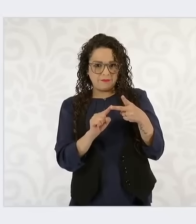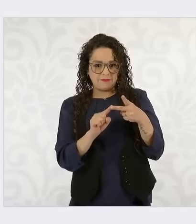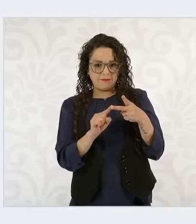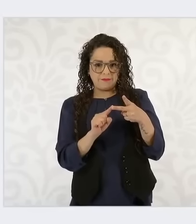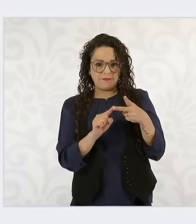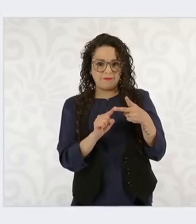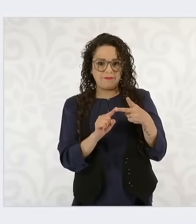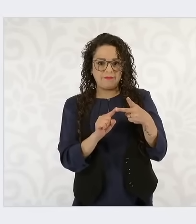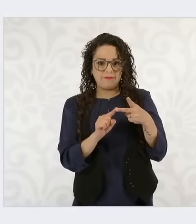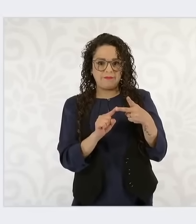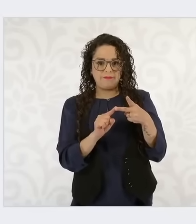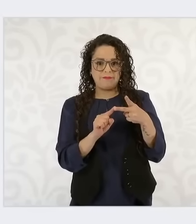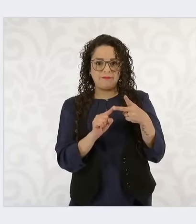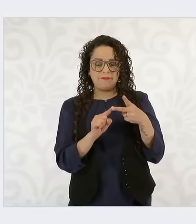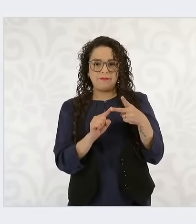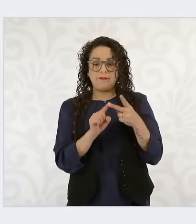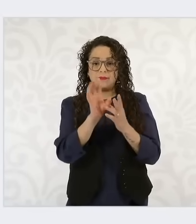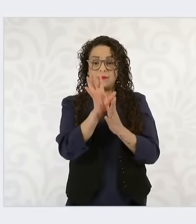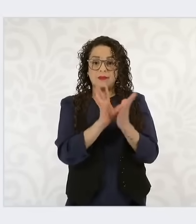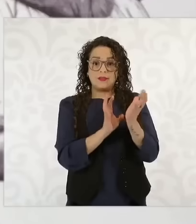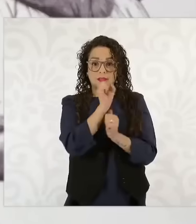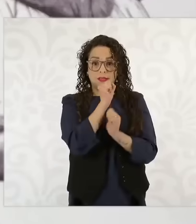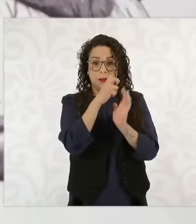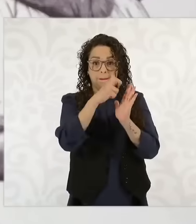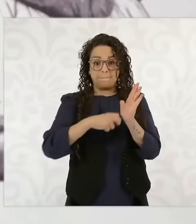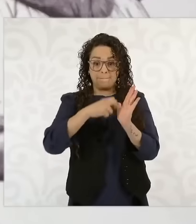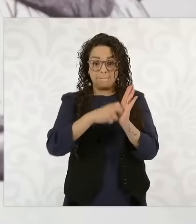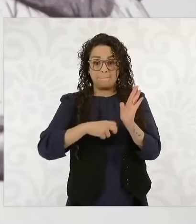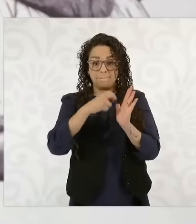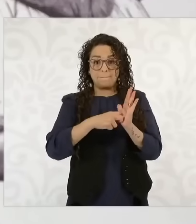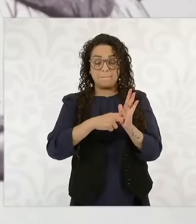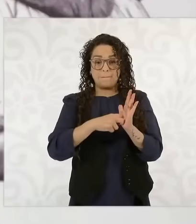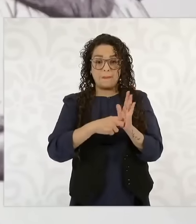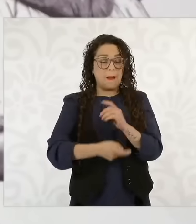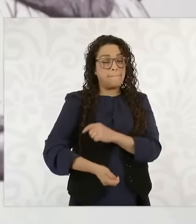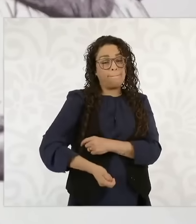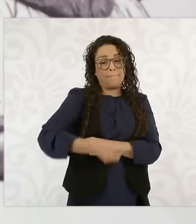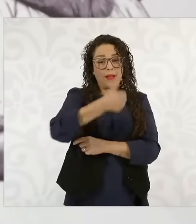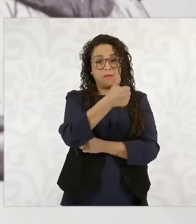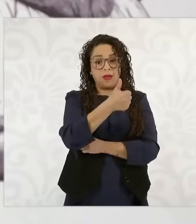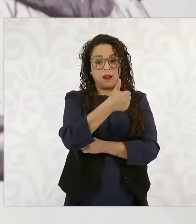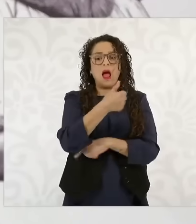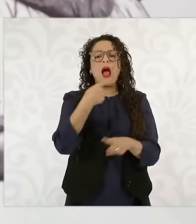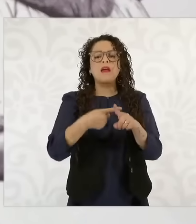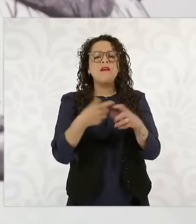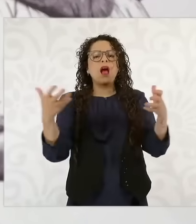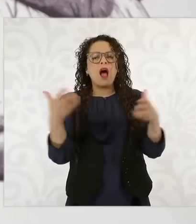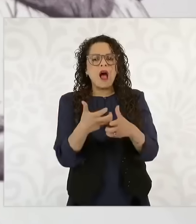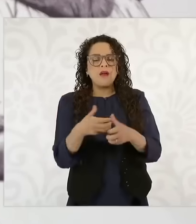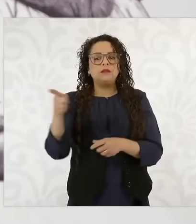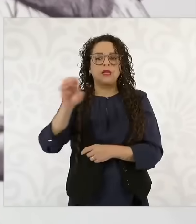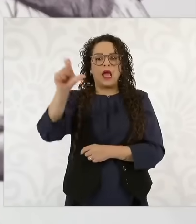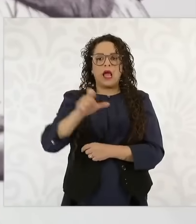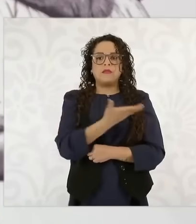La primera gran reforma contraria a esto, esto lo dejó López Mateos. López Mateos es quien incorpora